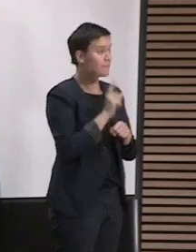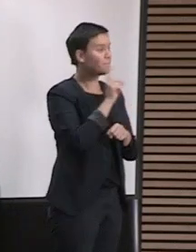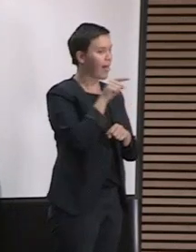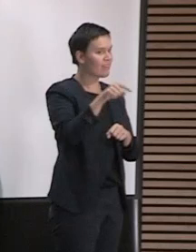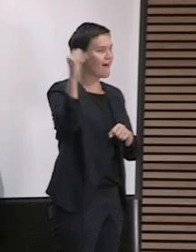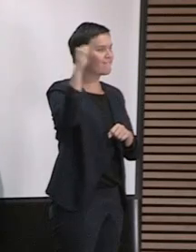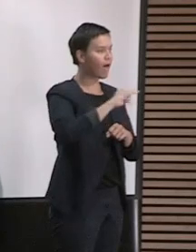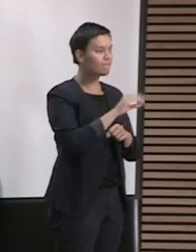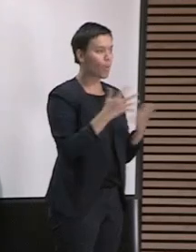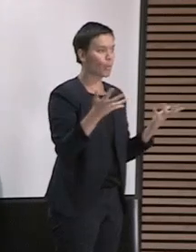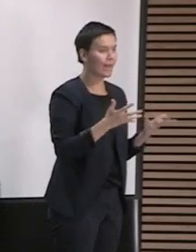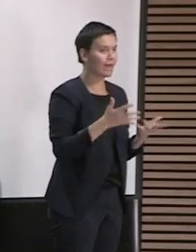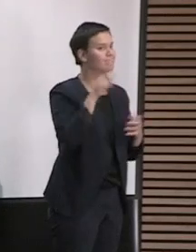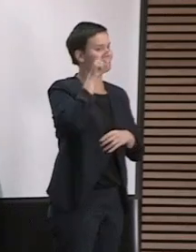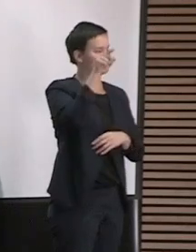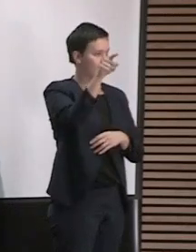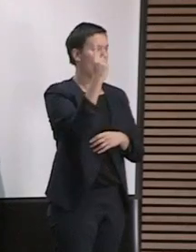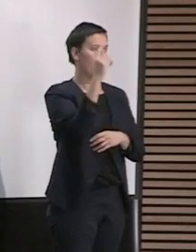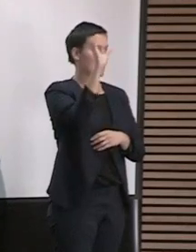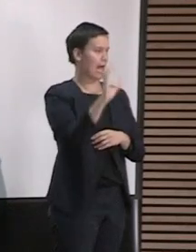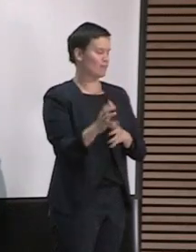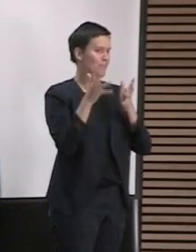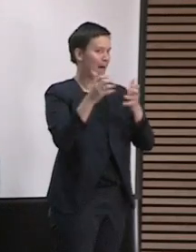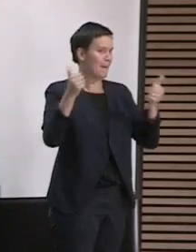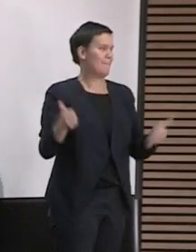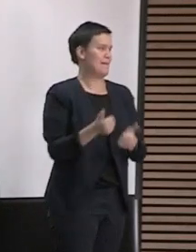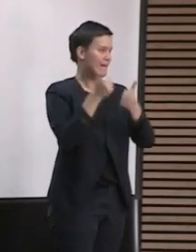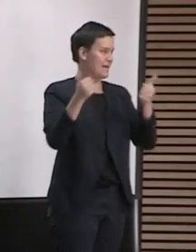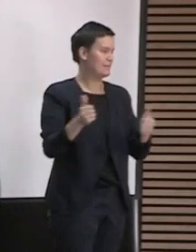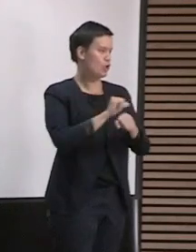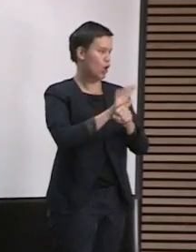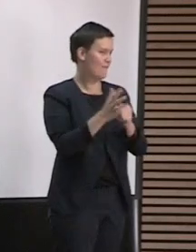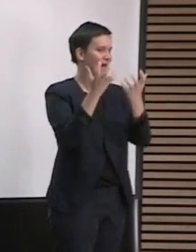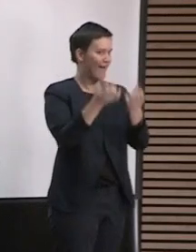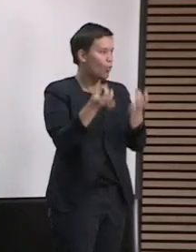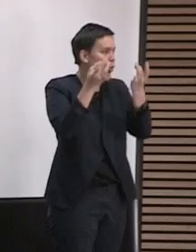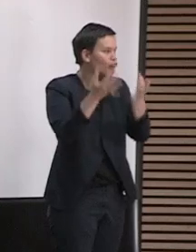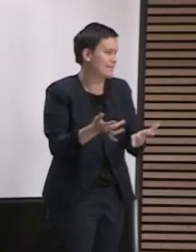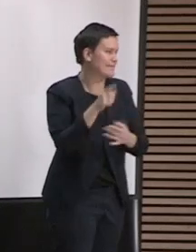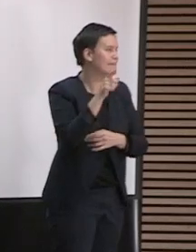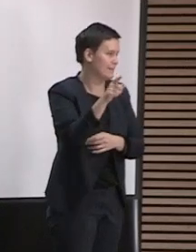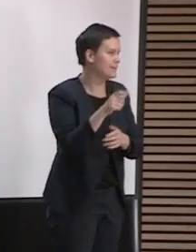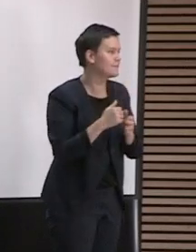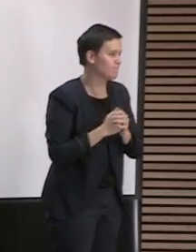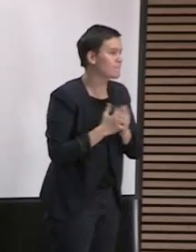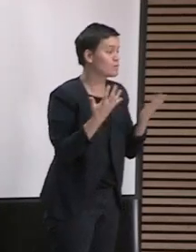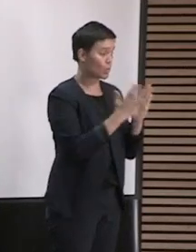rerenga kotahi. Ka ahu mai i